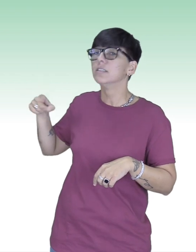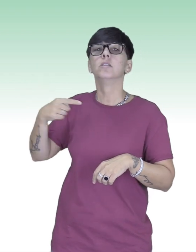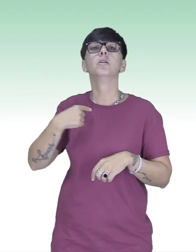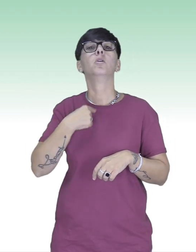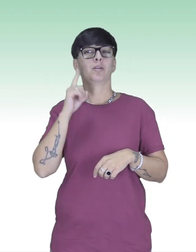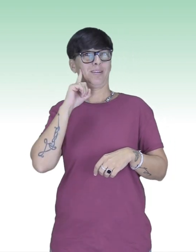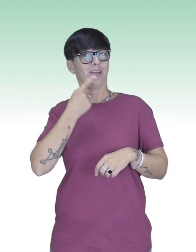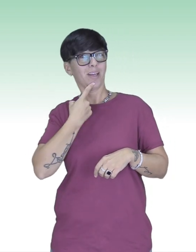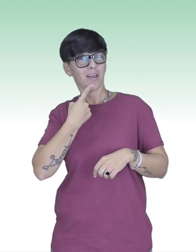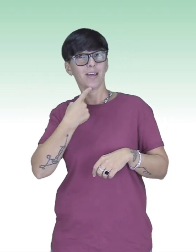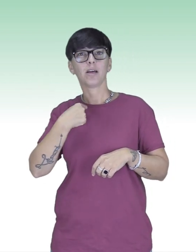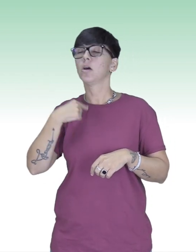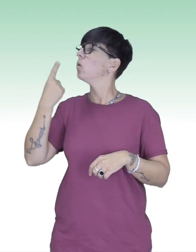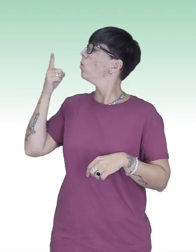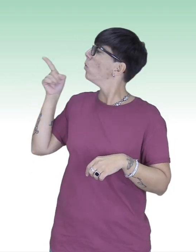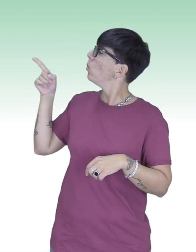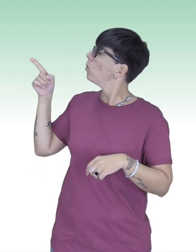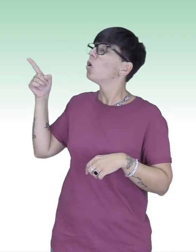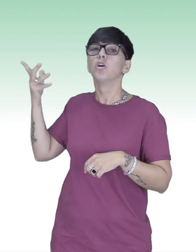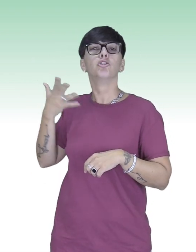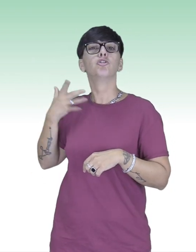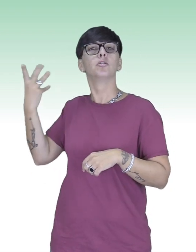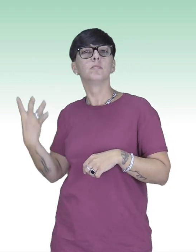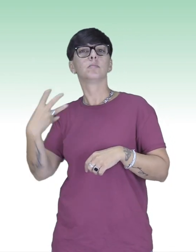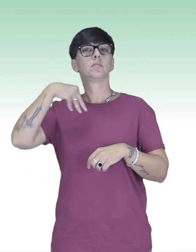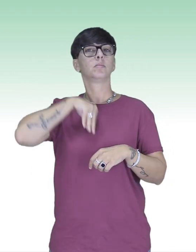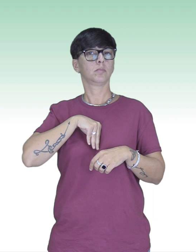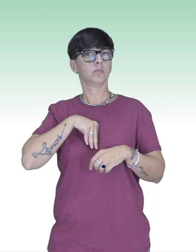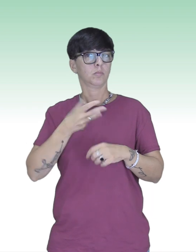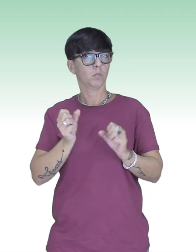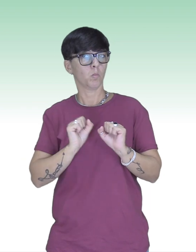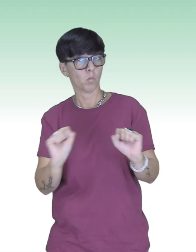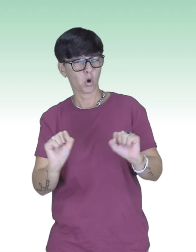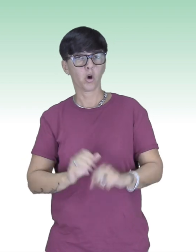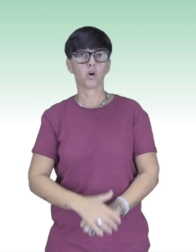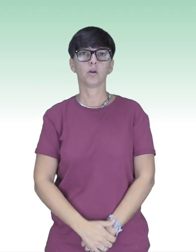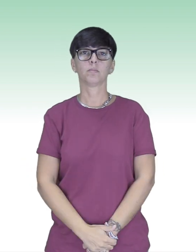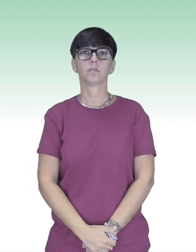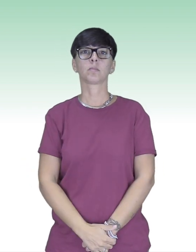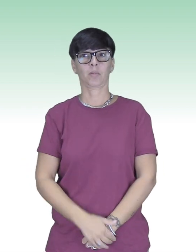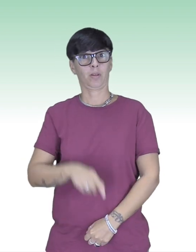L'identità delle persone sorde è spesso intersezionale,